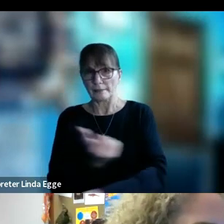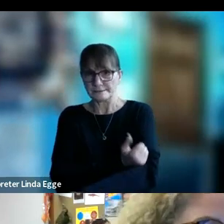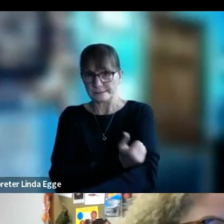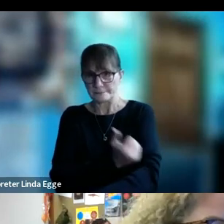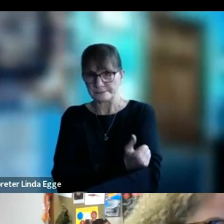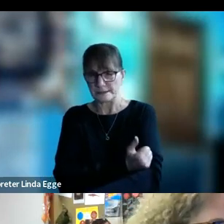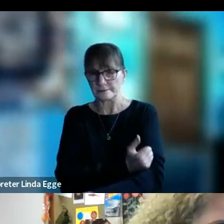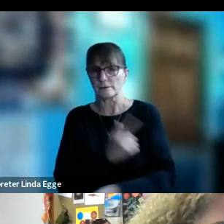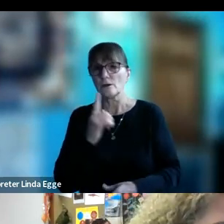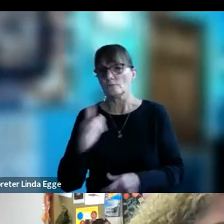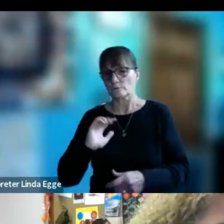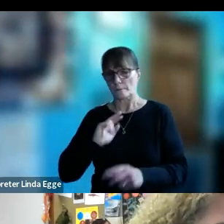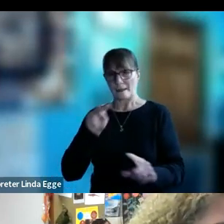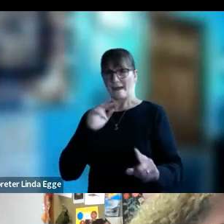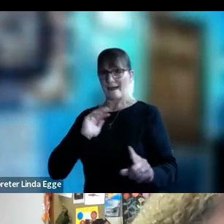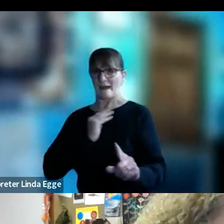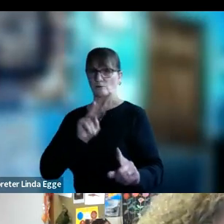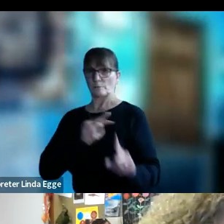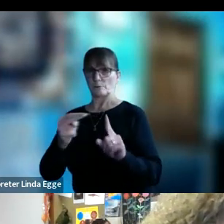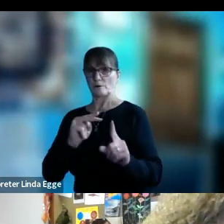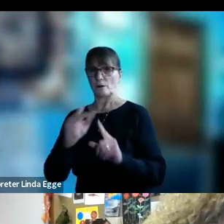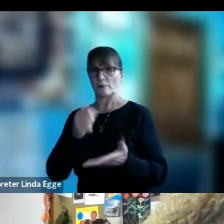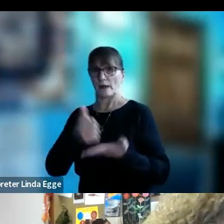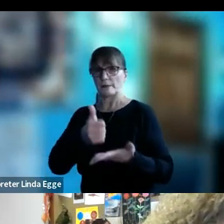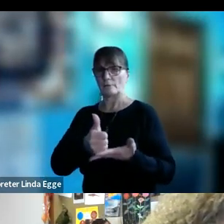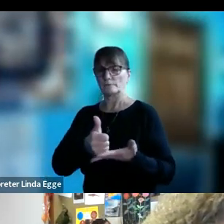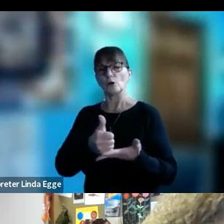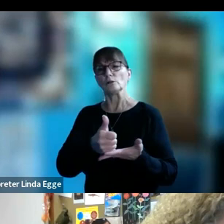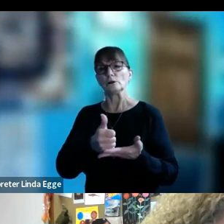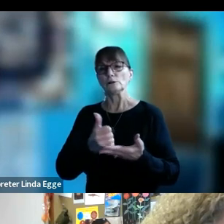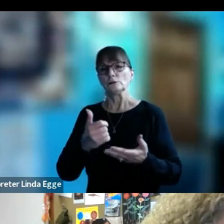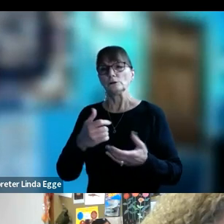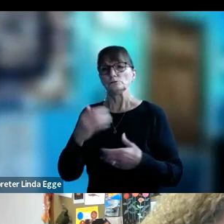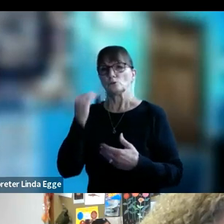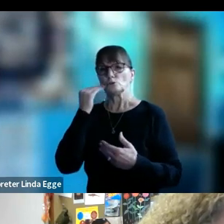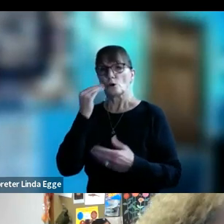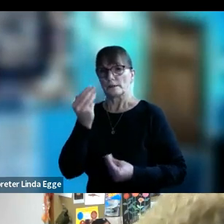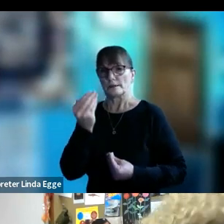Yo diría, desde nuestro punto de vista, que también sería útil conocer esa información.